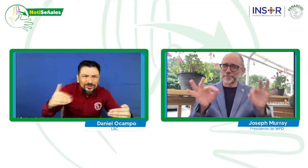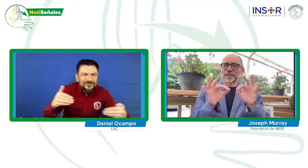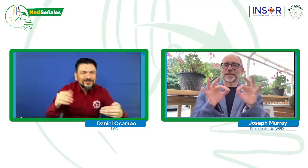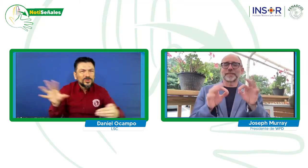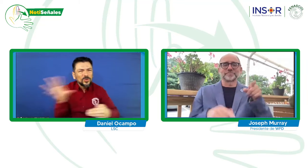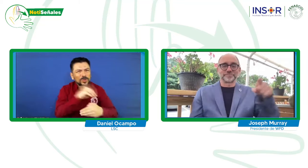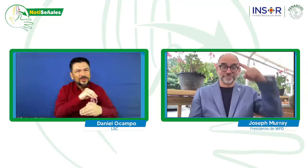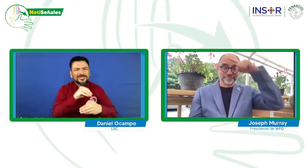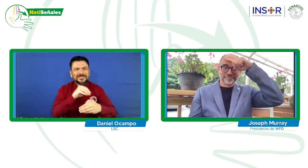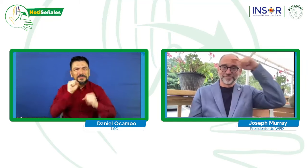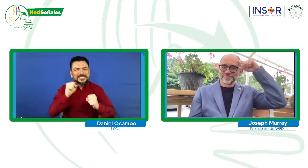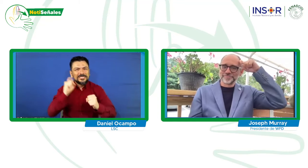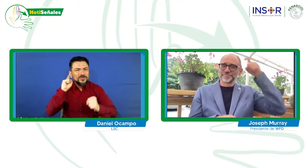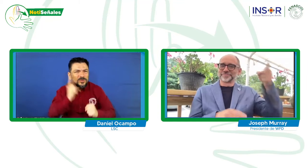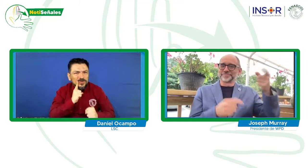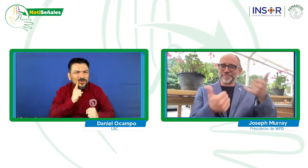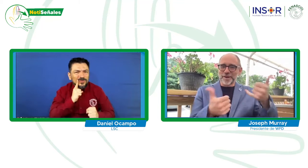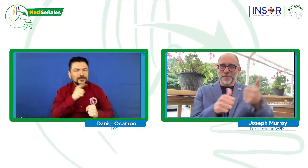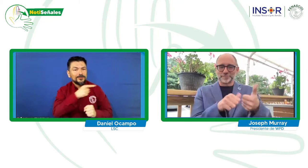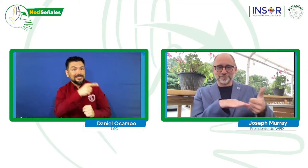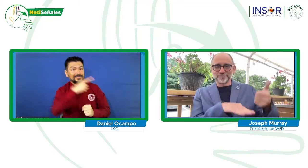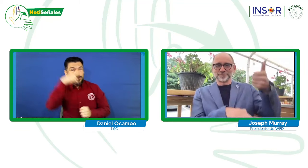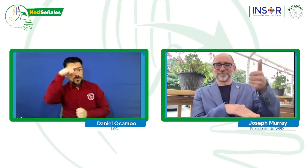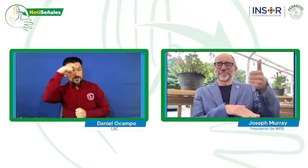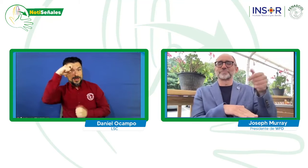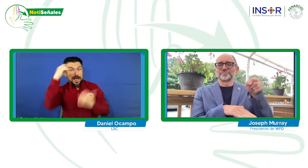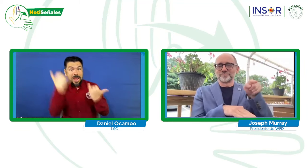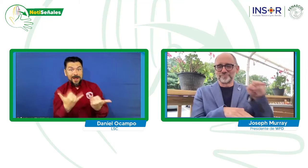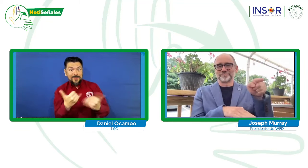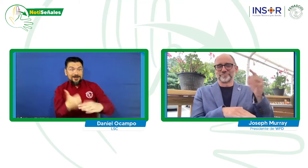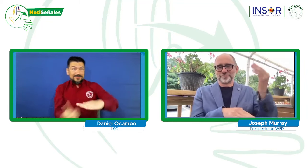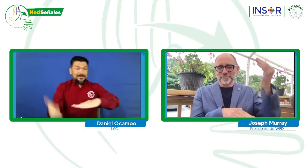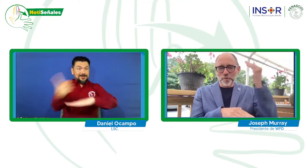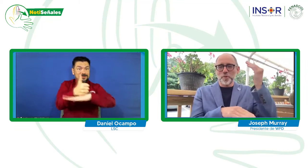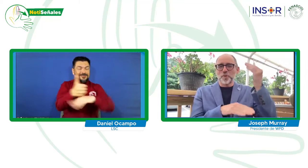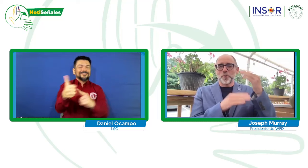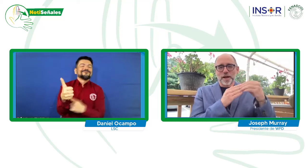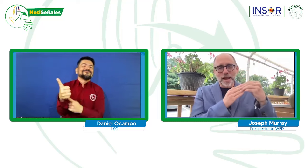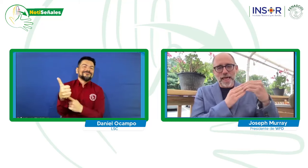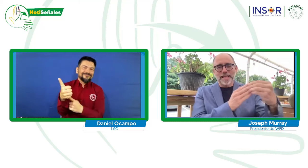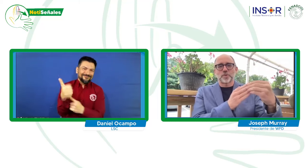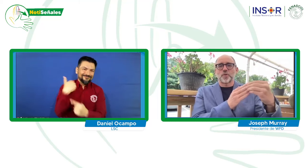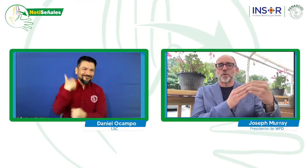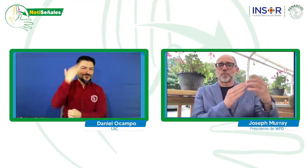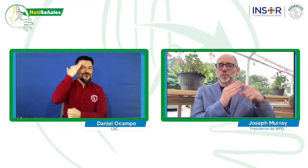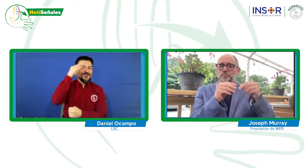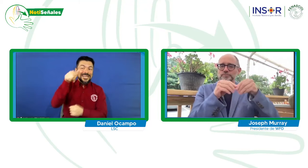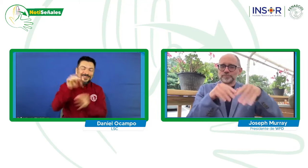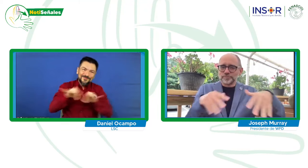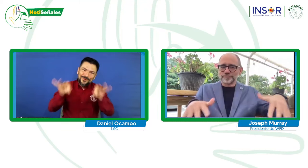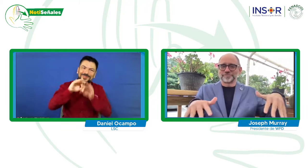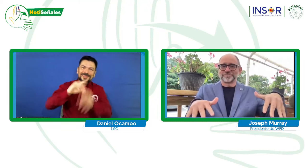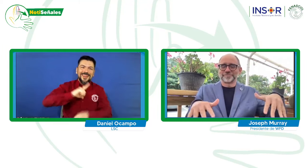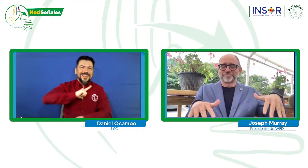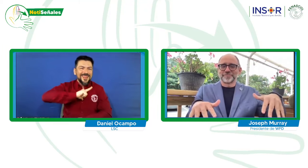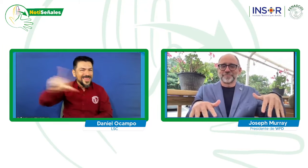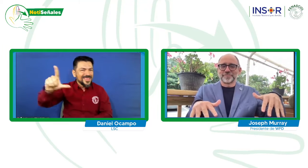lengua de señas colombiana para todos los niños sordos. Miren